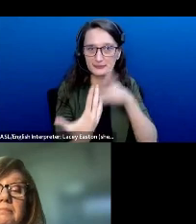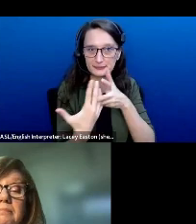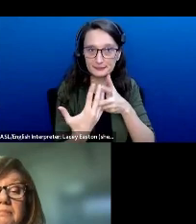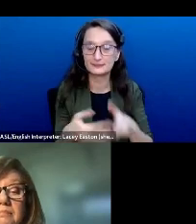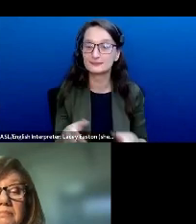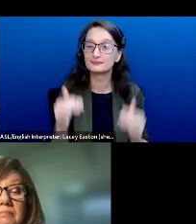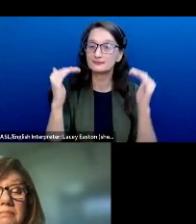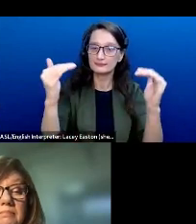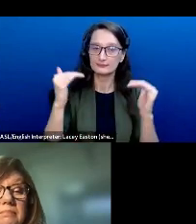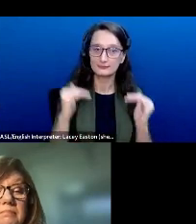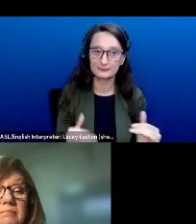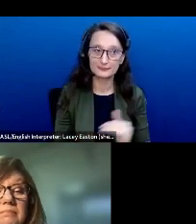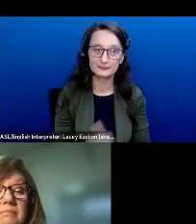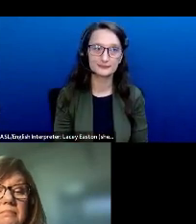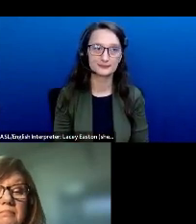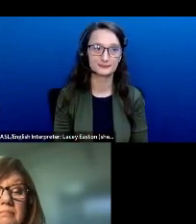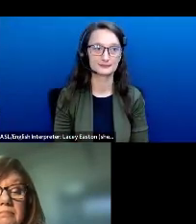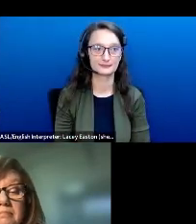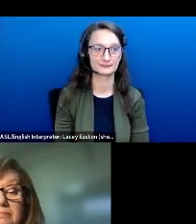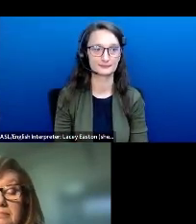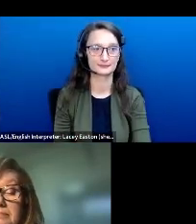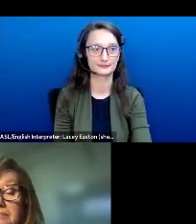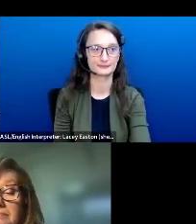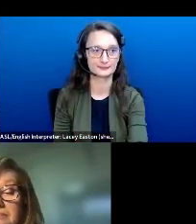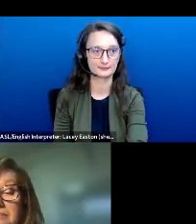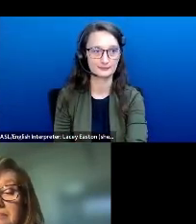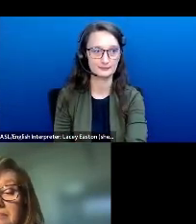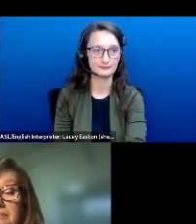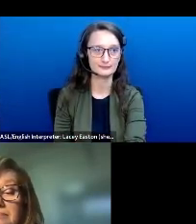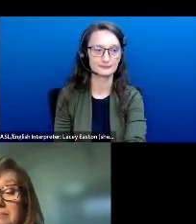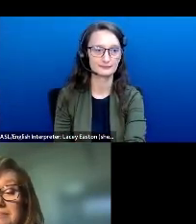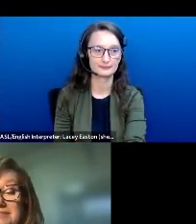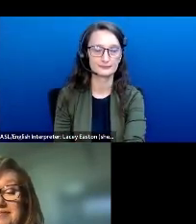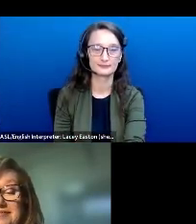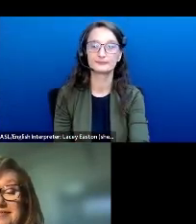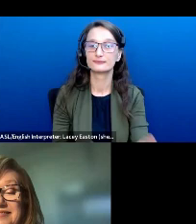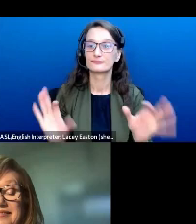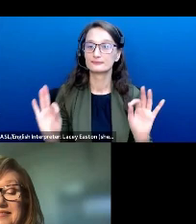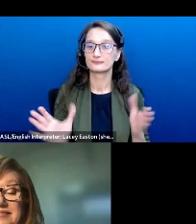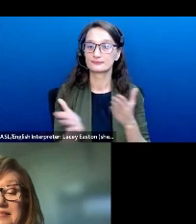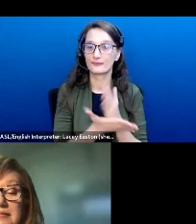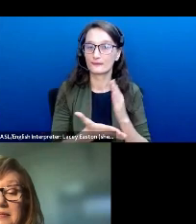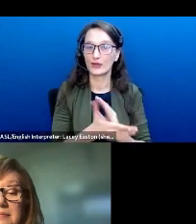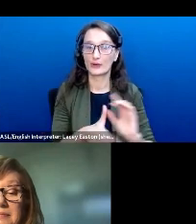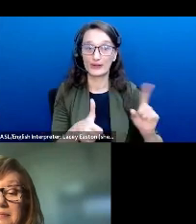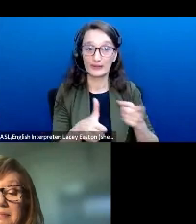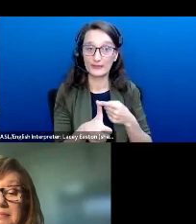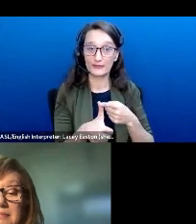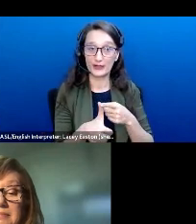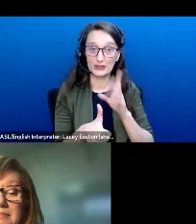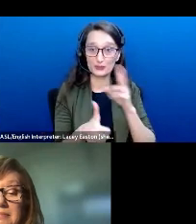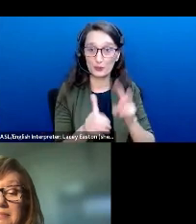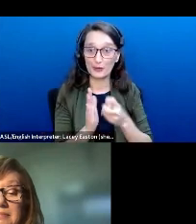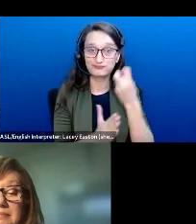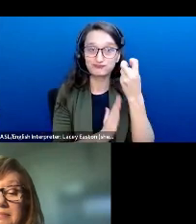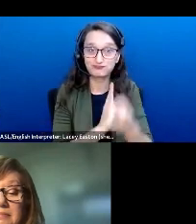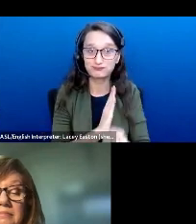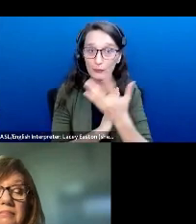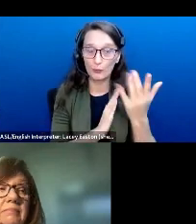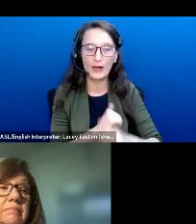por favor. Muy bien, lo primero que vamos a analizar son las escuelas privadas y las